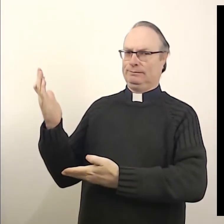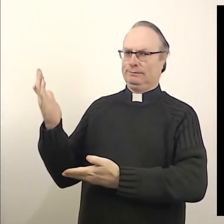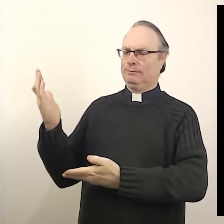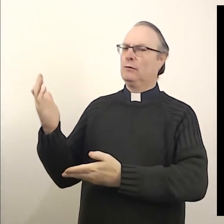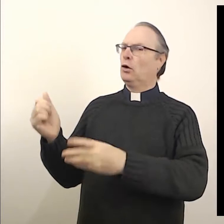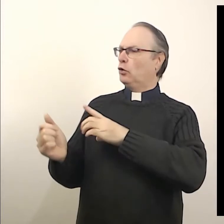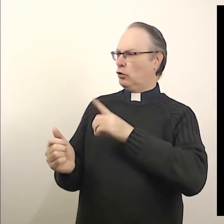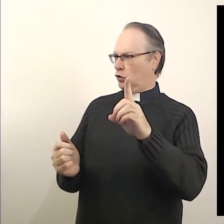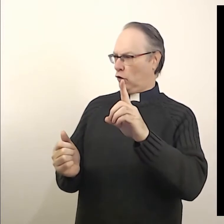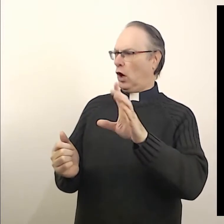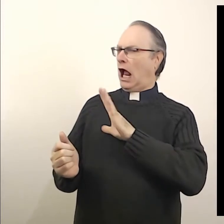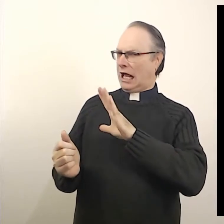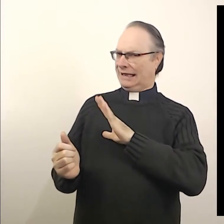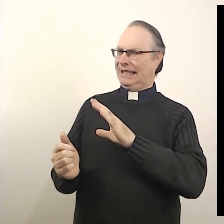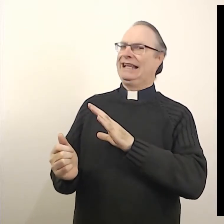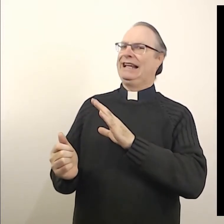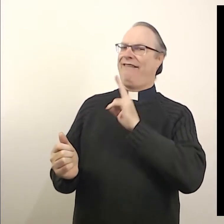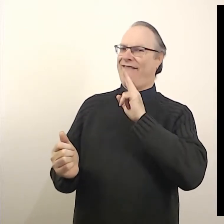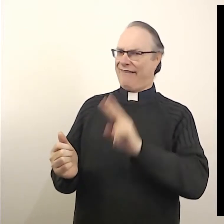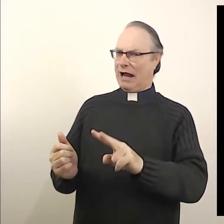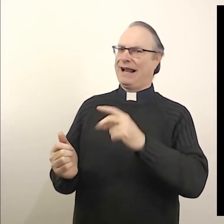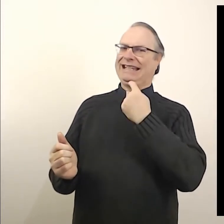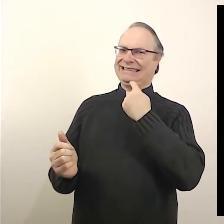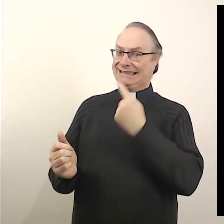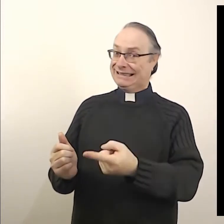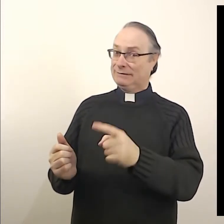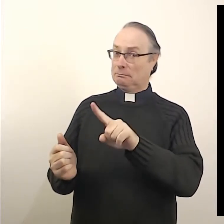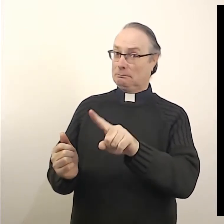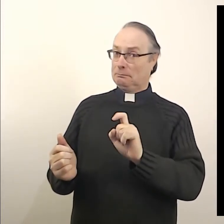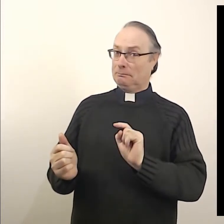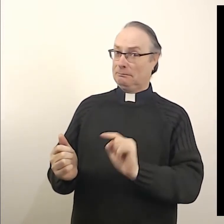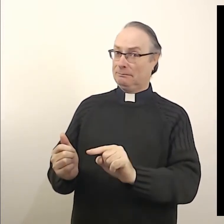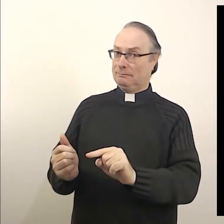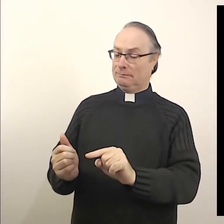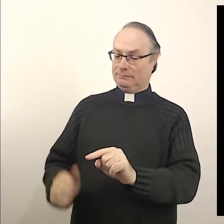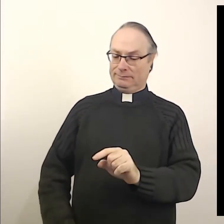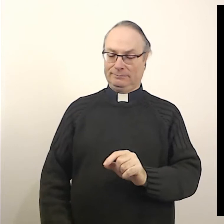«Dieu a-t-il vraiment dit: ...?»